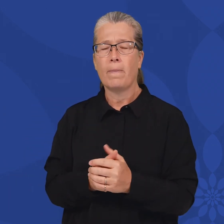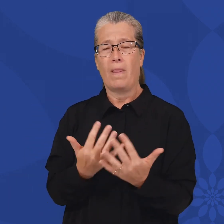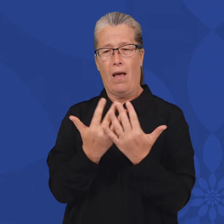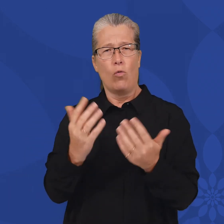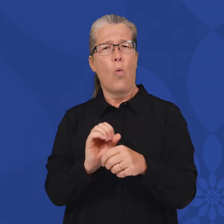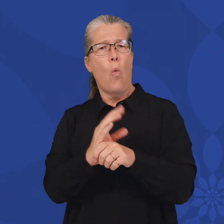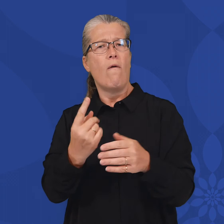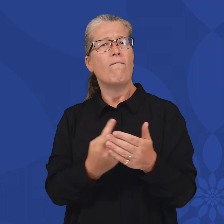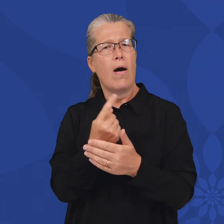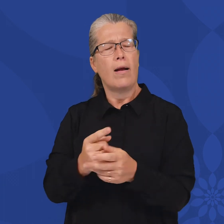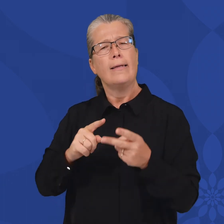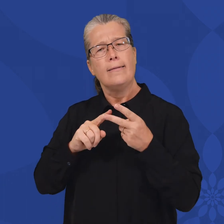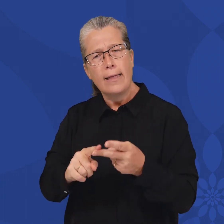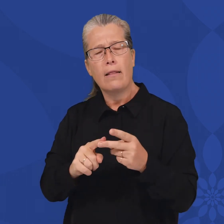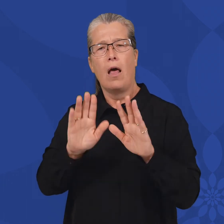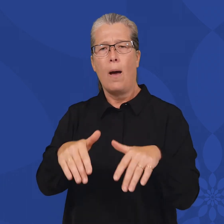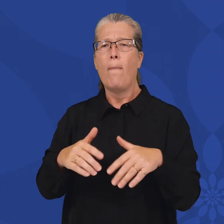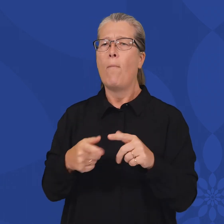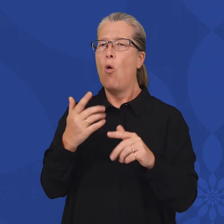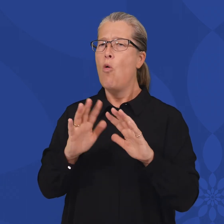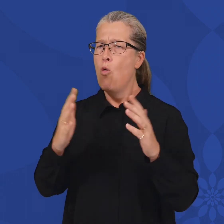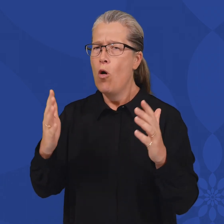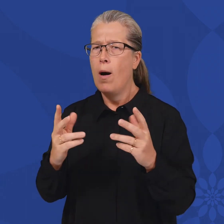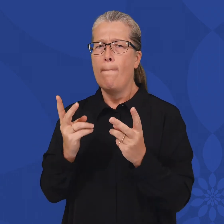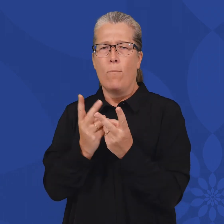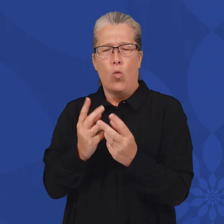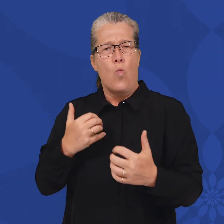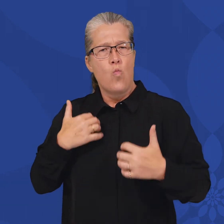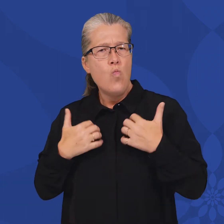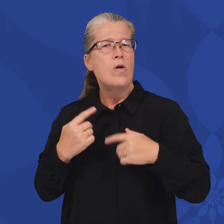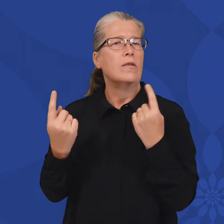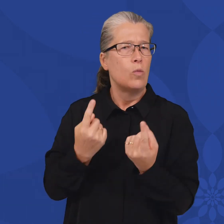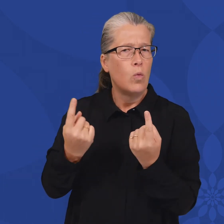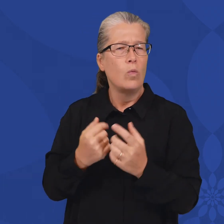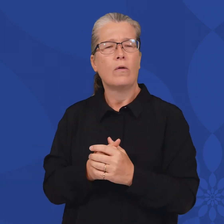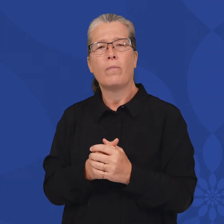Antalet coronafall har börjat öka igen, vilket är oroväckande.